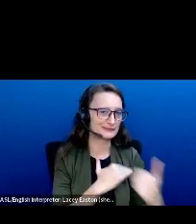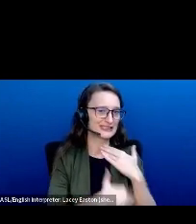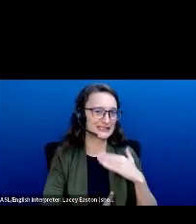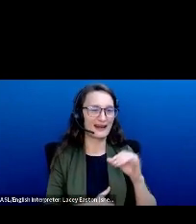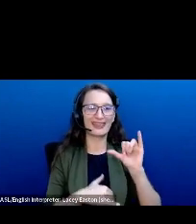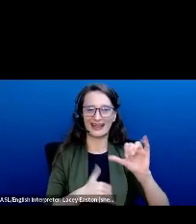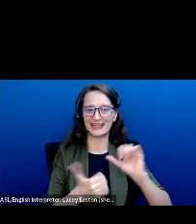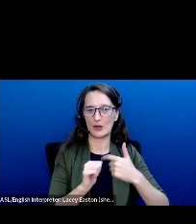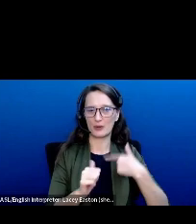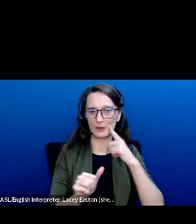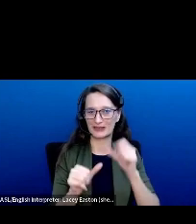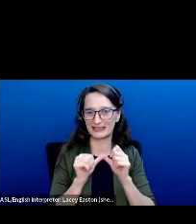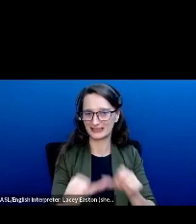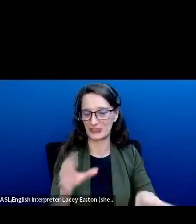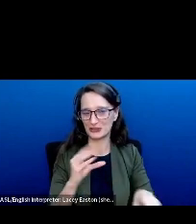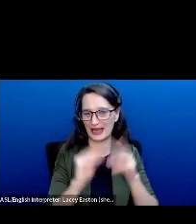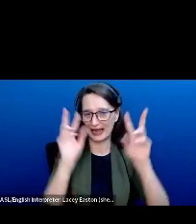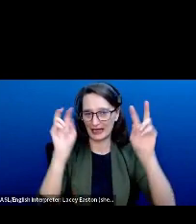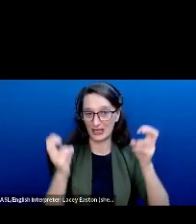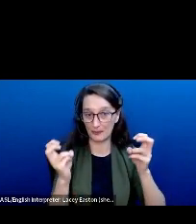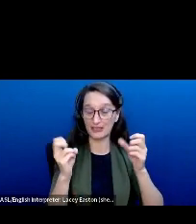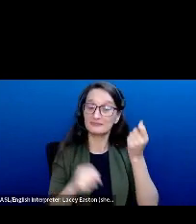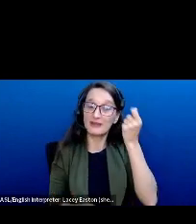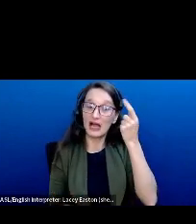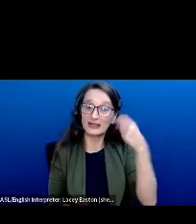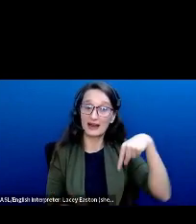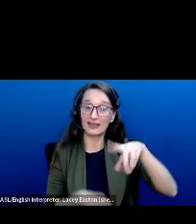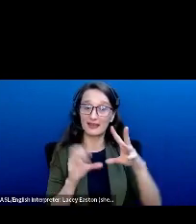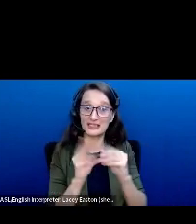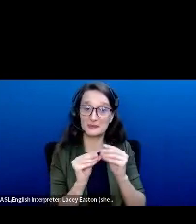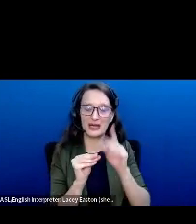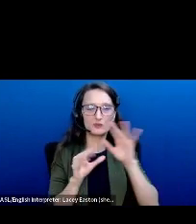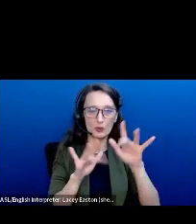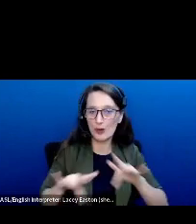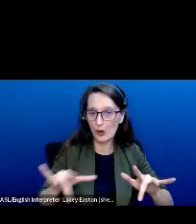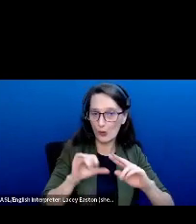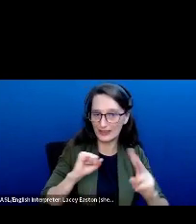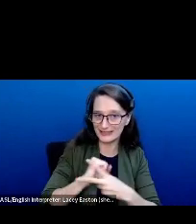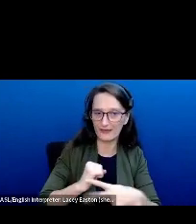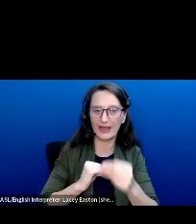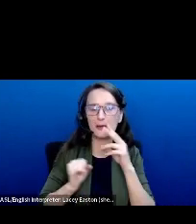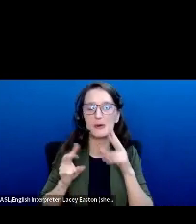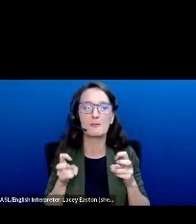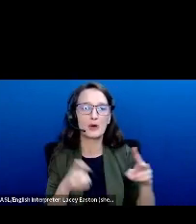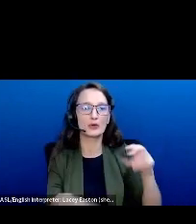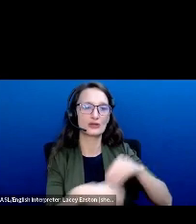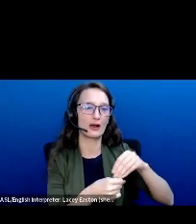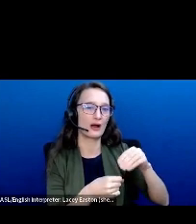sesión y estará disponible en nuestro sitio web de Seeds en la galería de aprendizaje electrónica y pueden